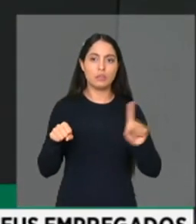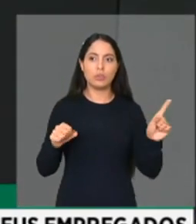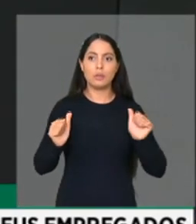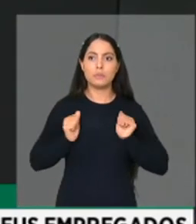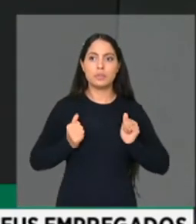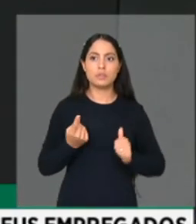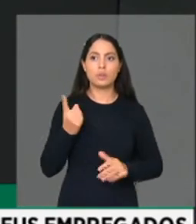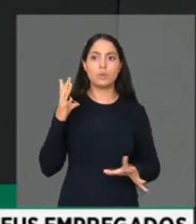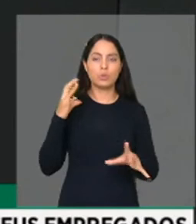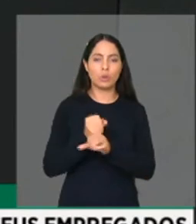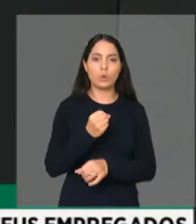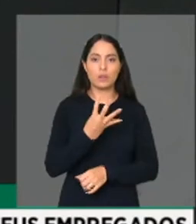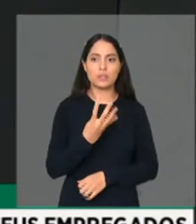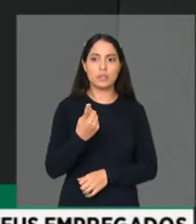SIM, 287 NÃO, TOTAL 512... 412, UM ART. 17. ESTÁ